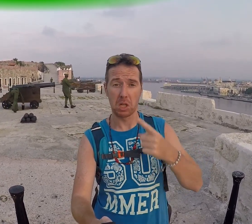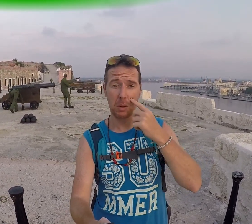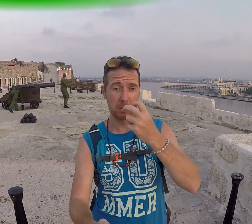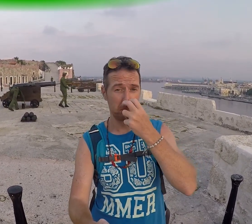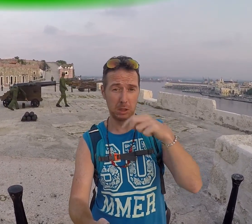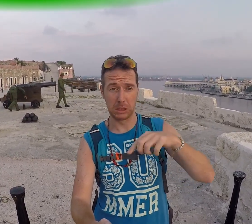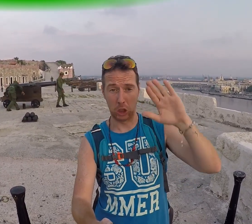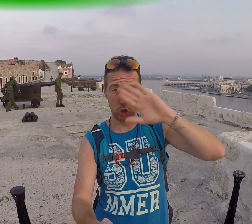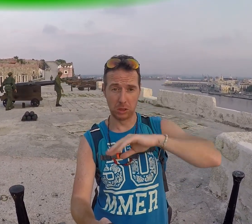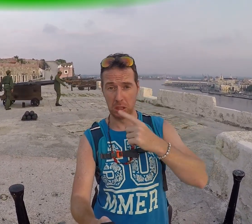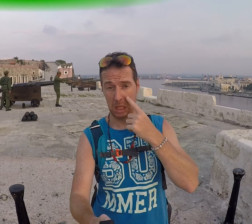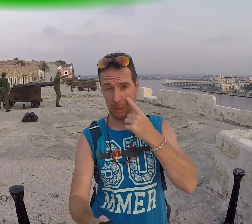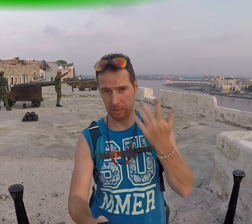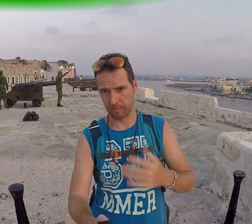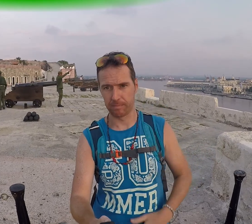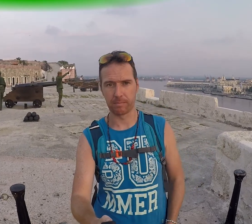Vamos a ver esta noche